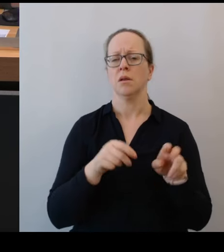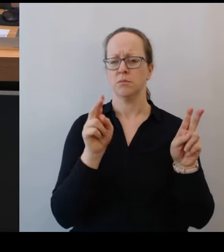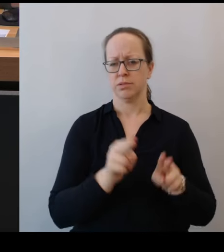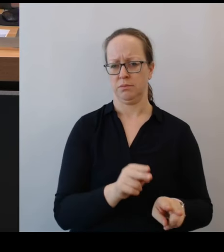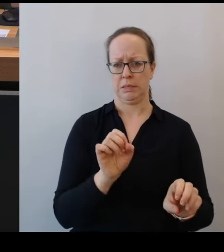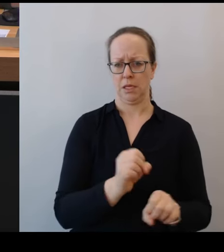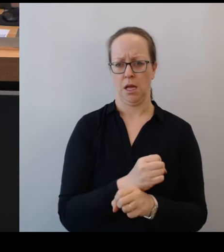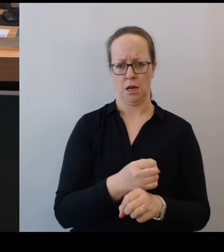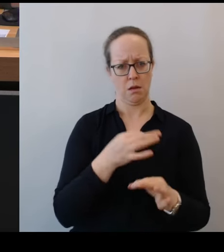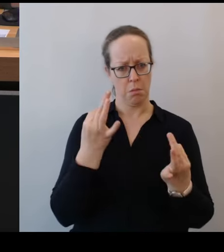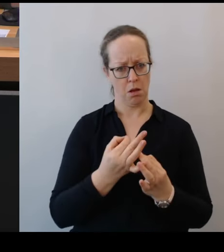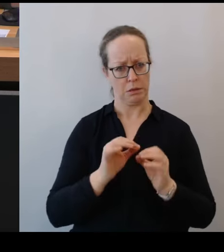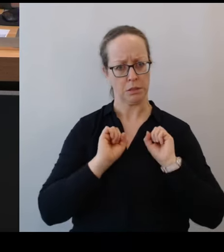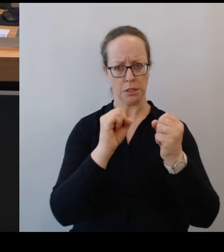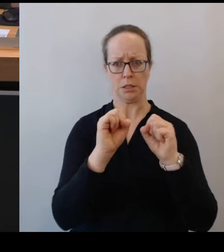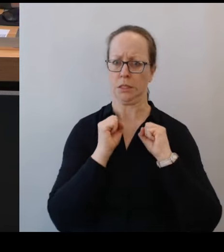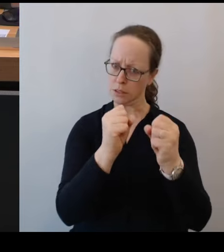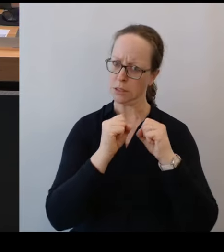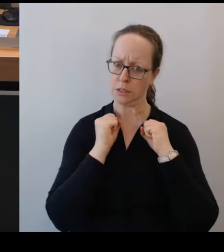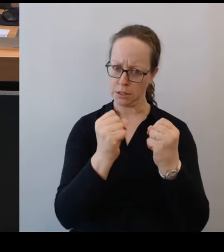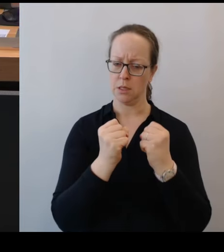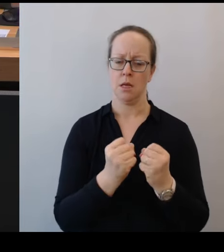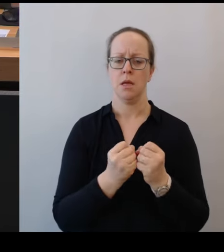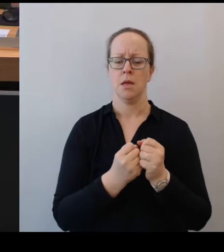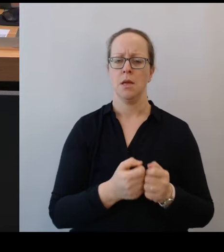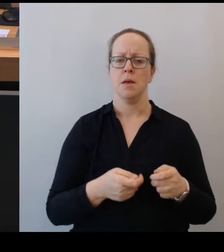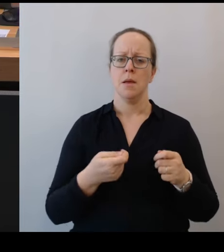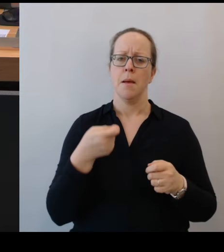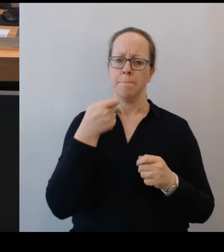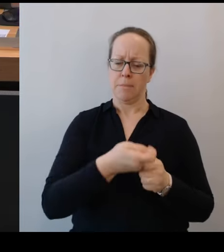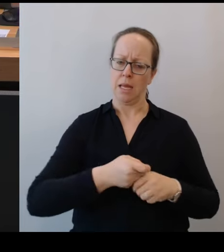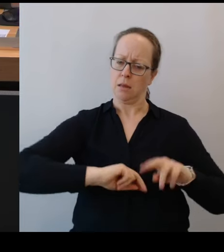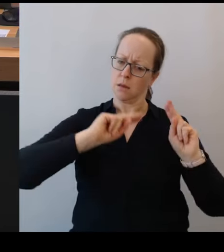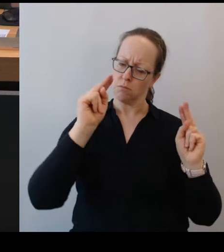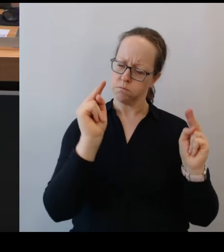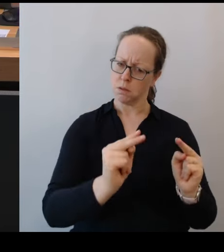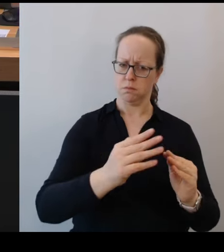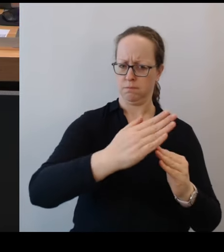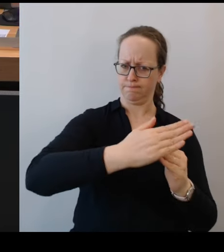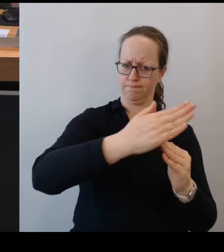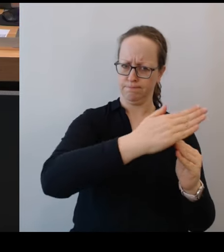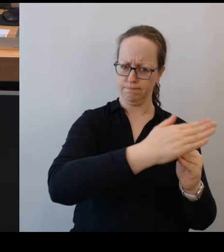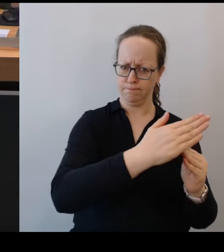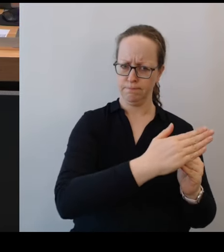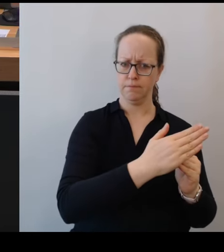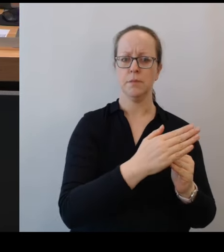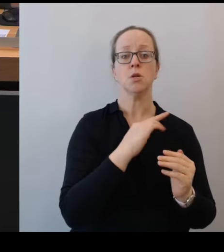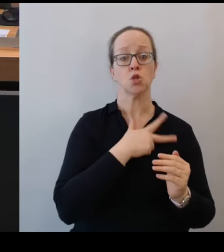dafür einsetzt, die Mieten zu deckeln, Sozialwohnungen zu bauen und dass Menschen-- und zu verhindern, dass Menschen im